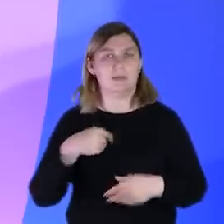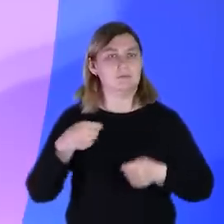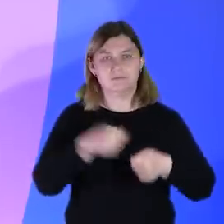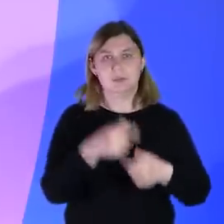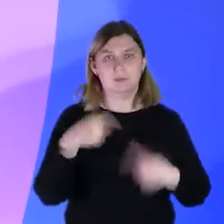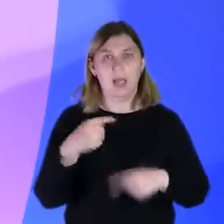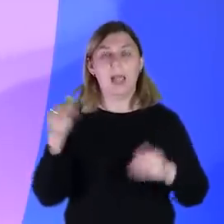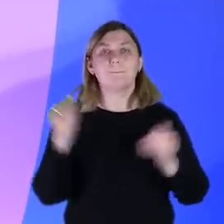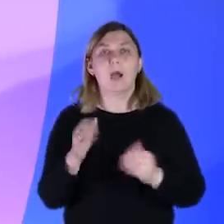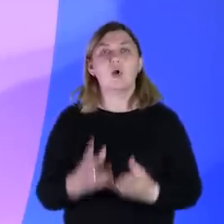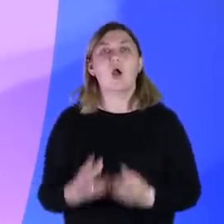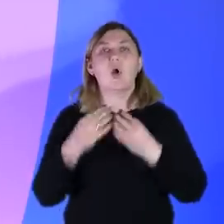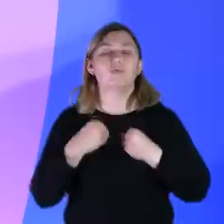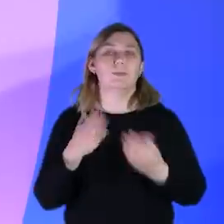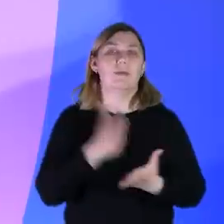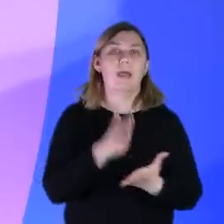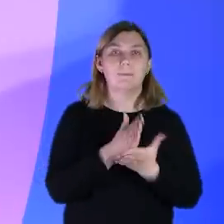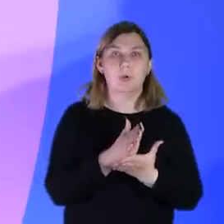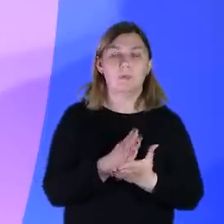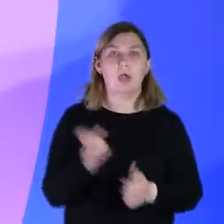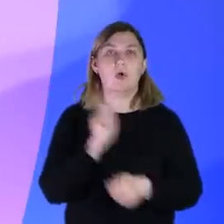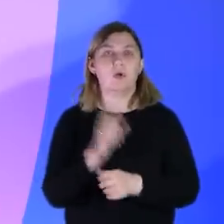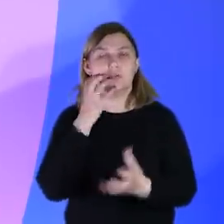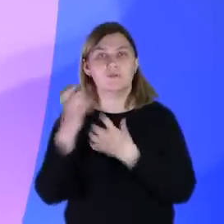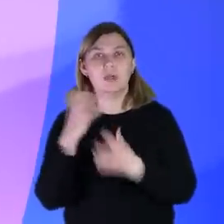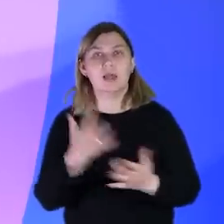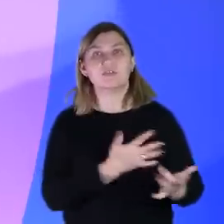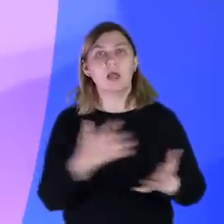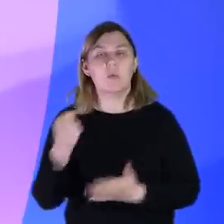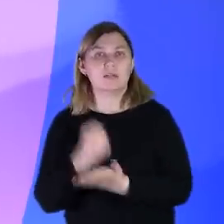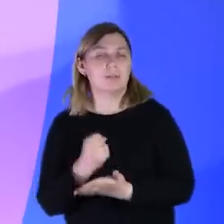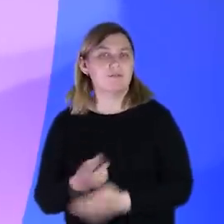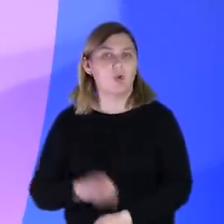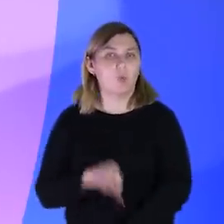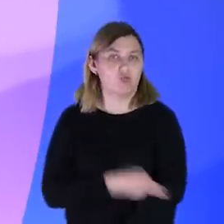ale mogli otrzymywać pomoc ze strony kontrwywiadu, np. w załatwianiu spraw urzędowych.